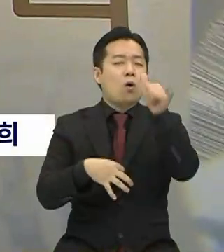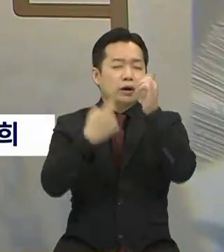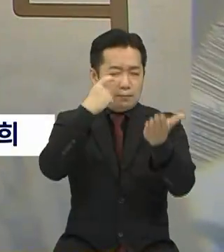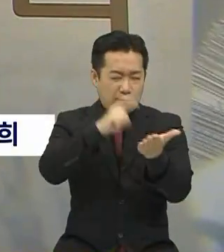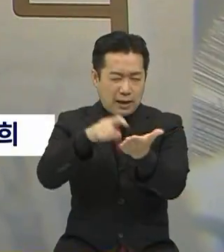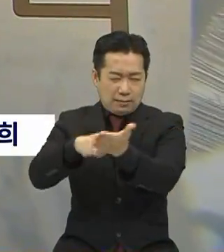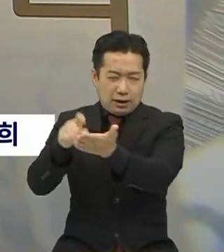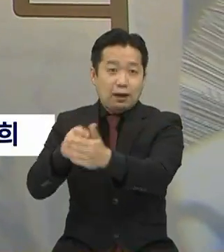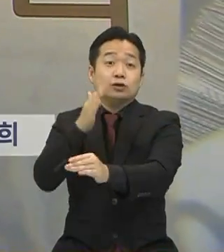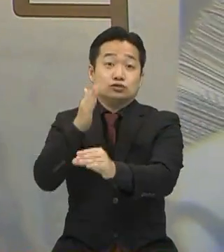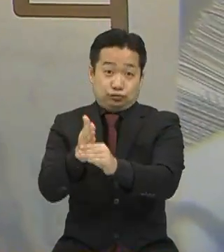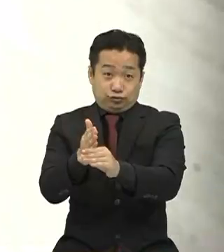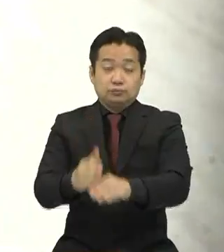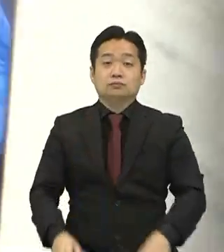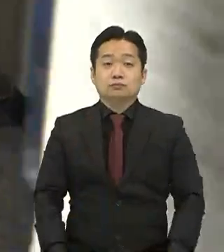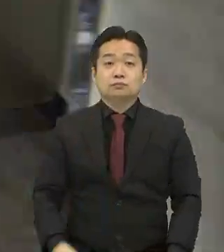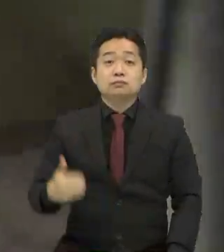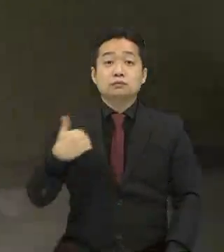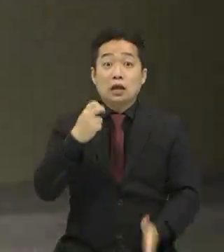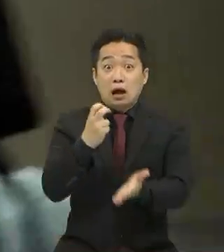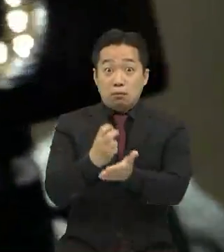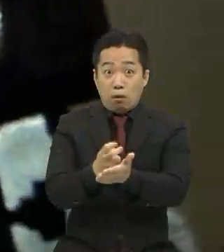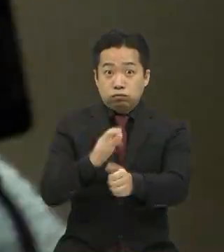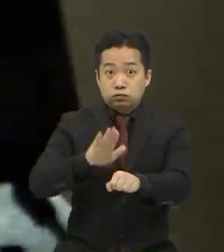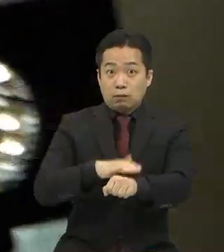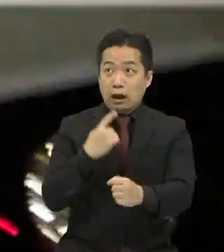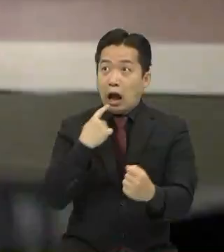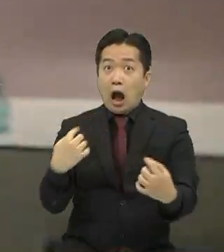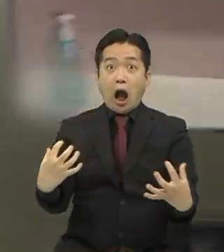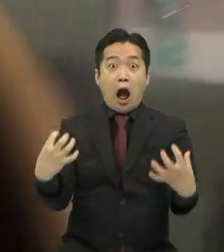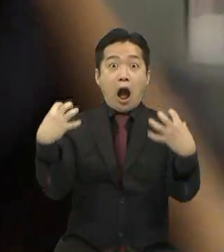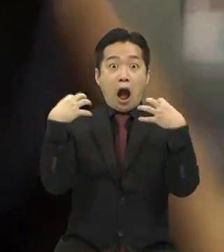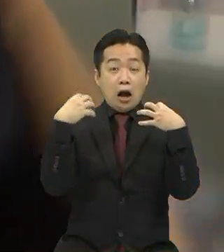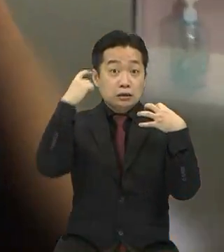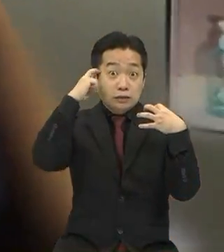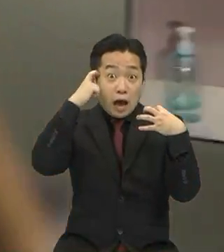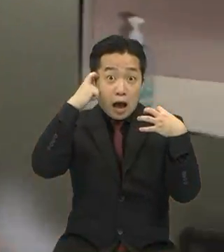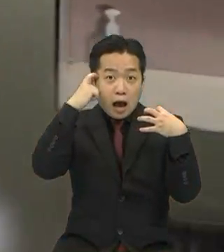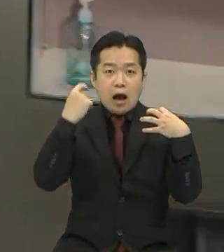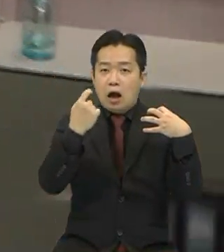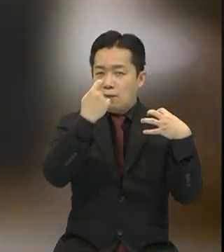이렇게 자신에게 법적 책임을 몰리는 것을 우려한 남 변호사가 스스로를 방어할